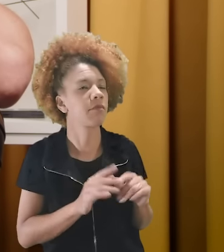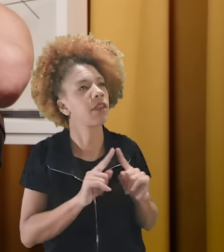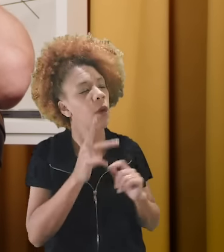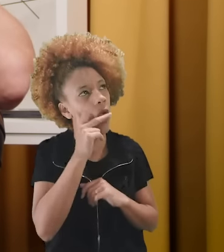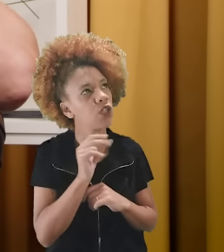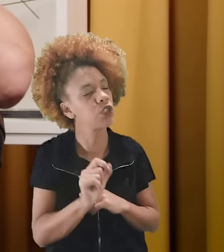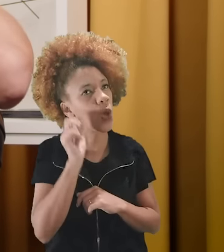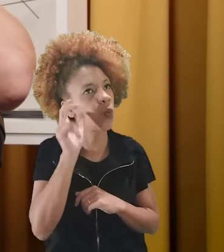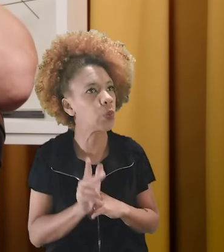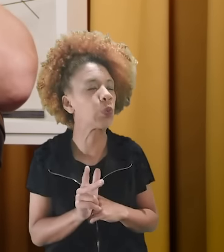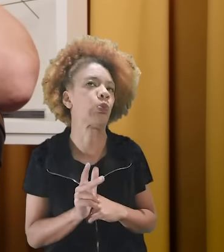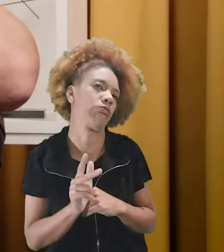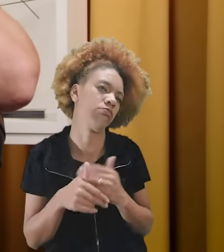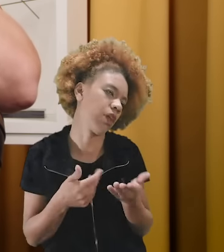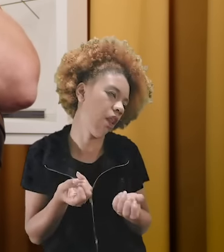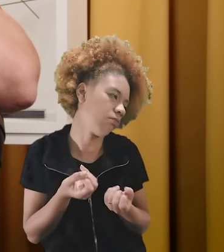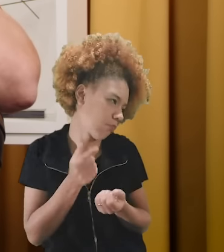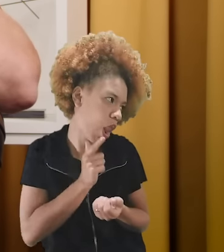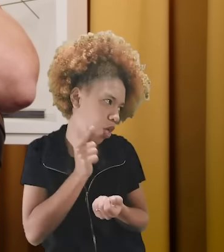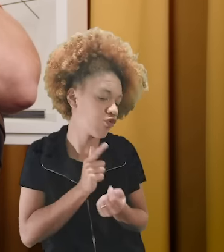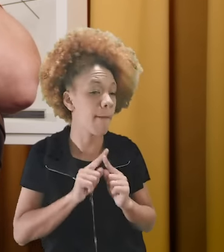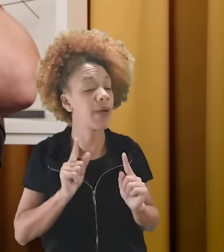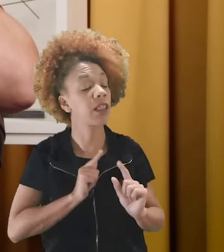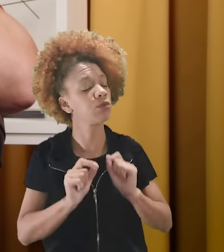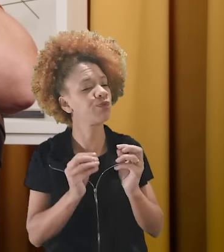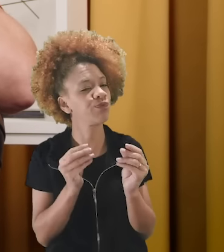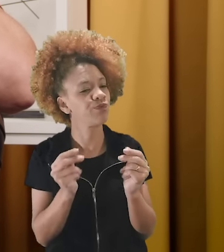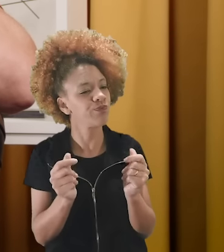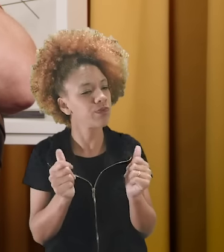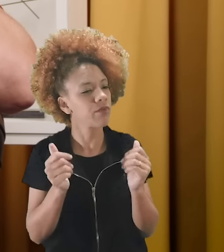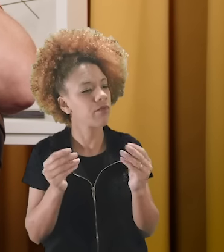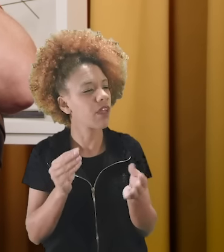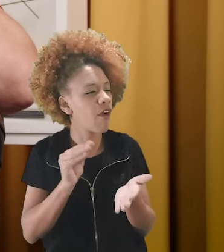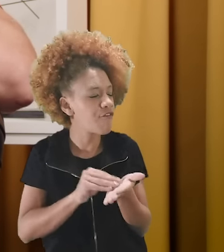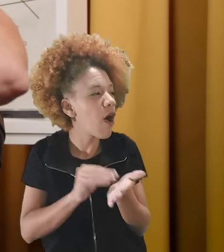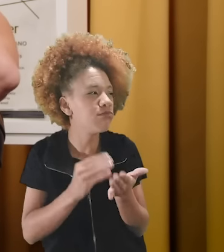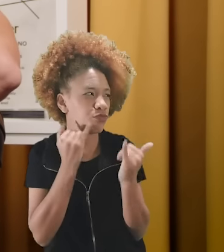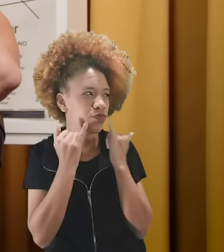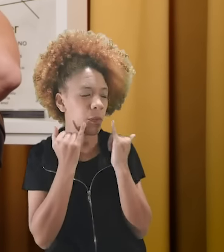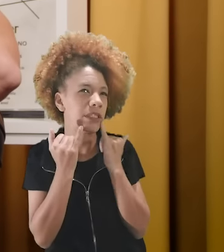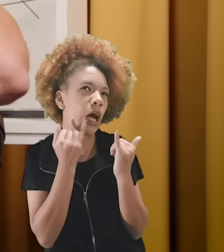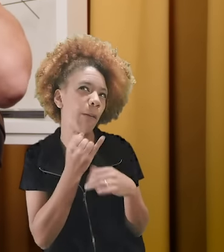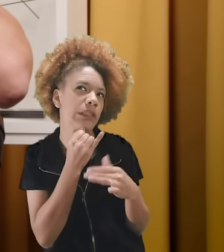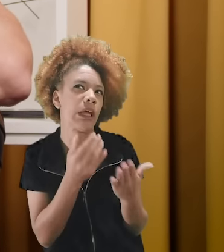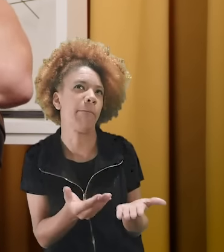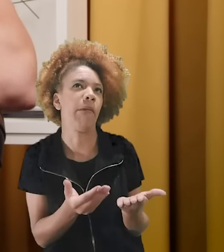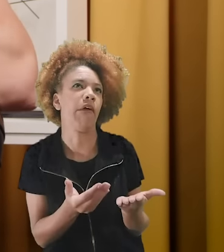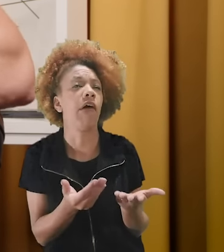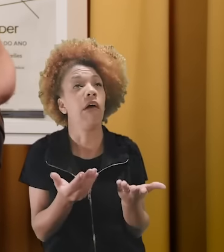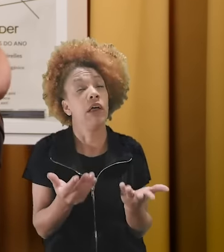acho que além do da cultura tal obviamente tem uma coisa talvez da falta de informação do tipo ah